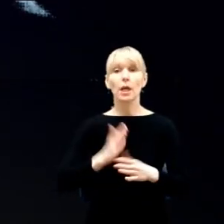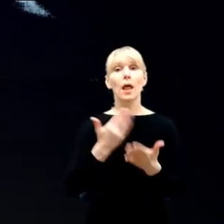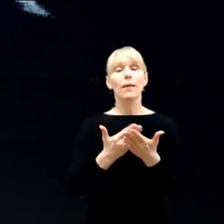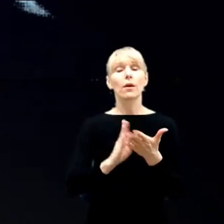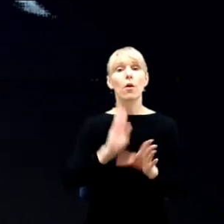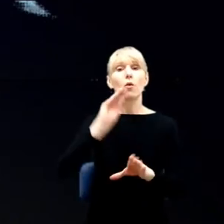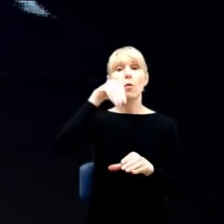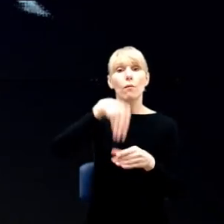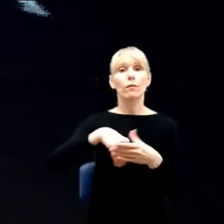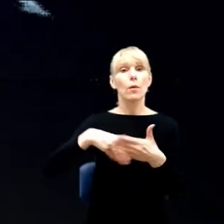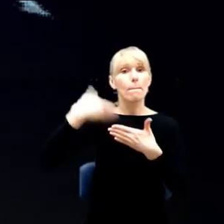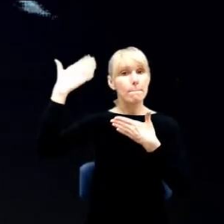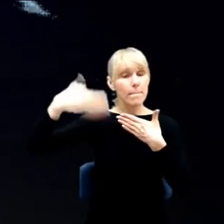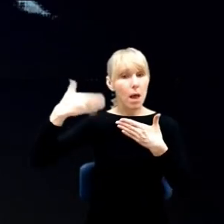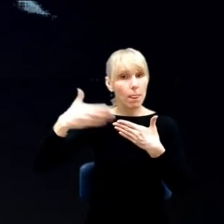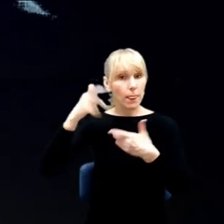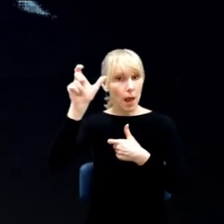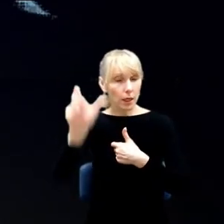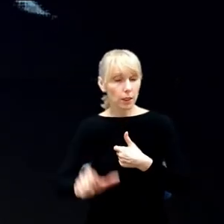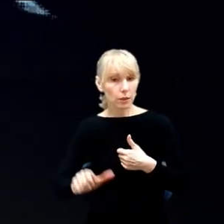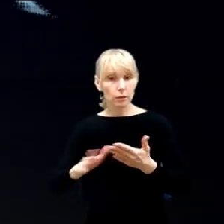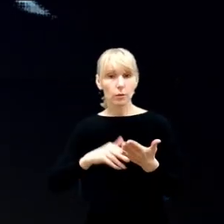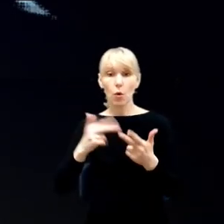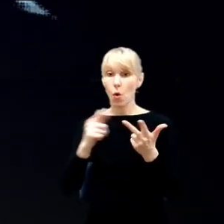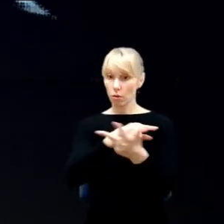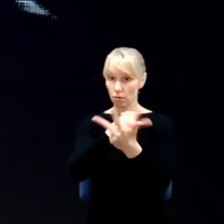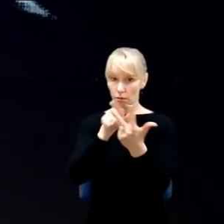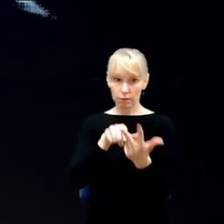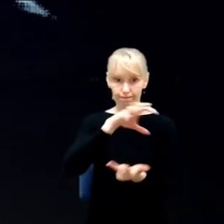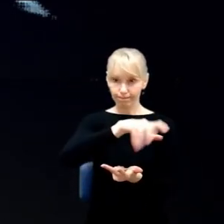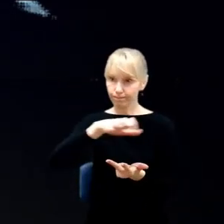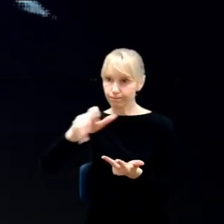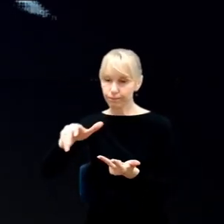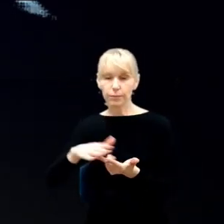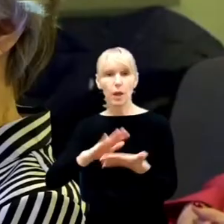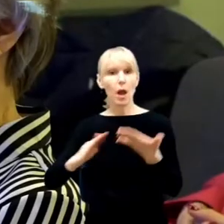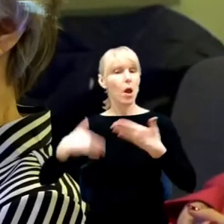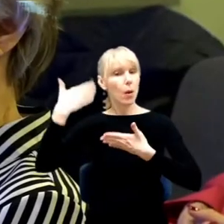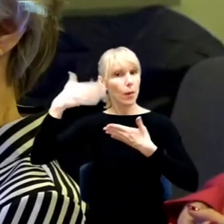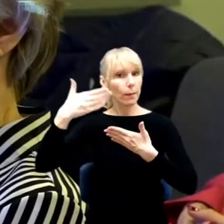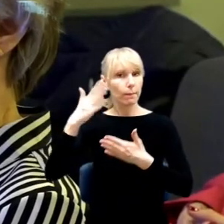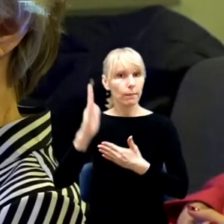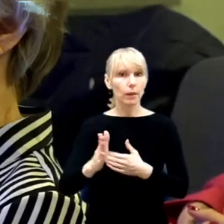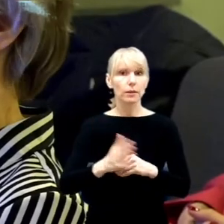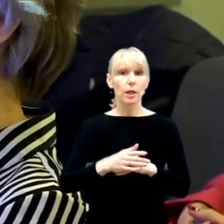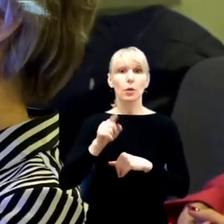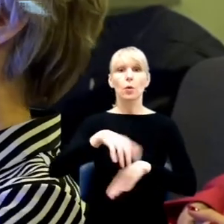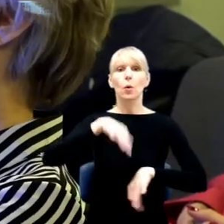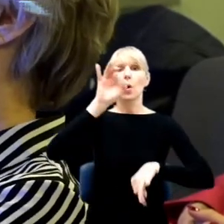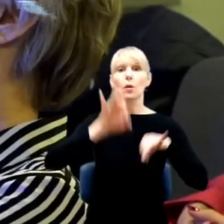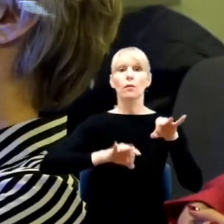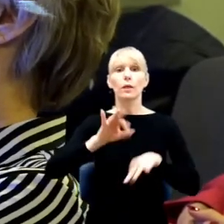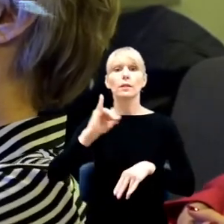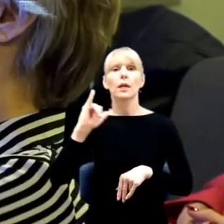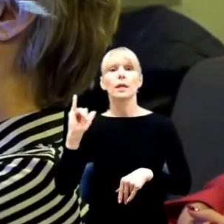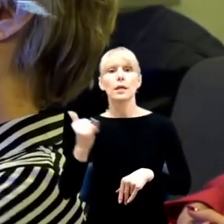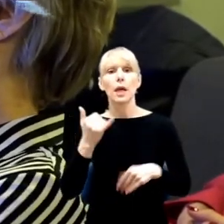sektorów, a celem tej naszej konferencji jest pokazanie, w jaki sposób prowadzić aktywną politykę miejską.